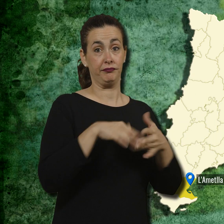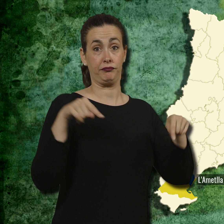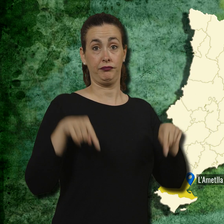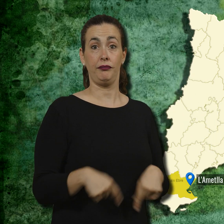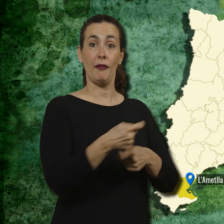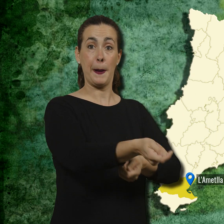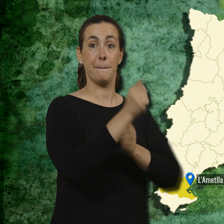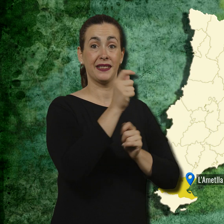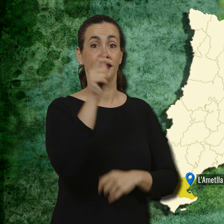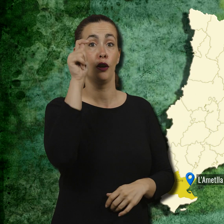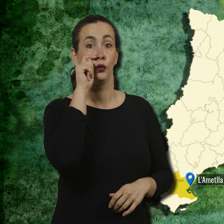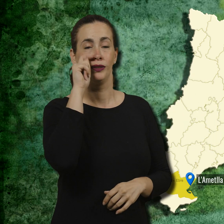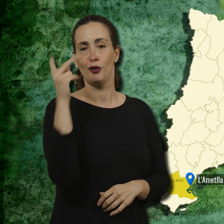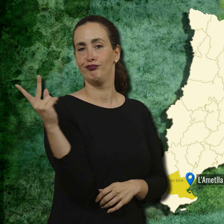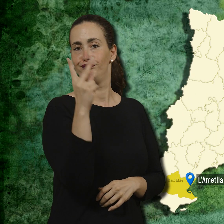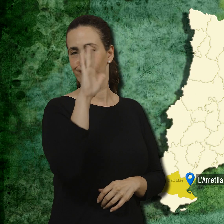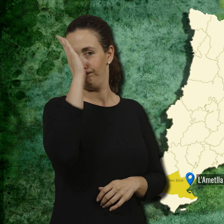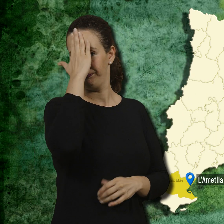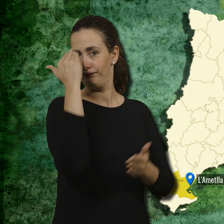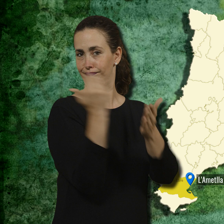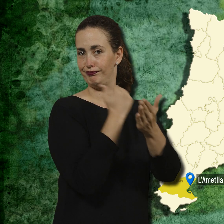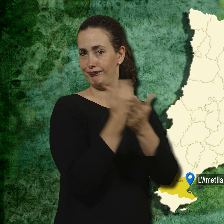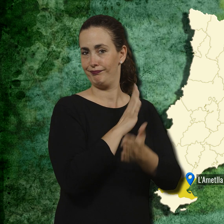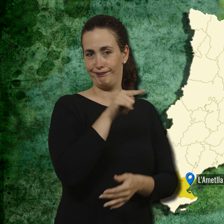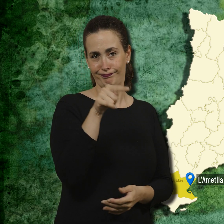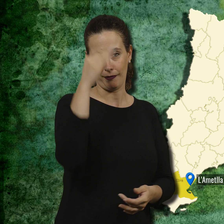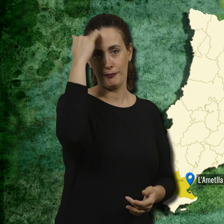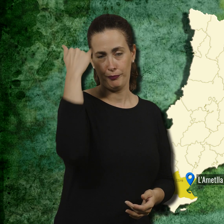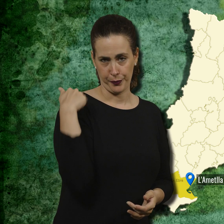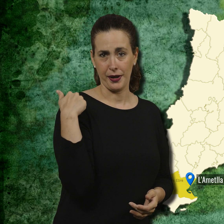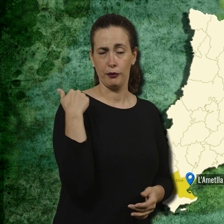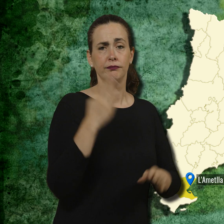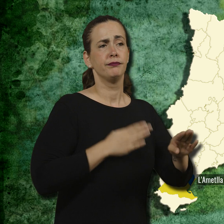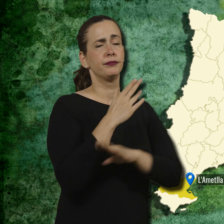Avui la pesca i el turisme són les dues principals fonts d'ingressos del municipi.